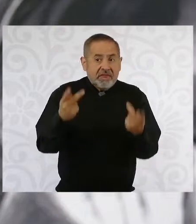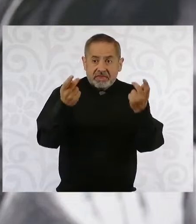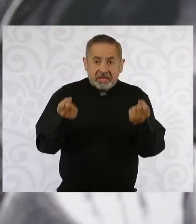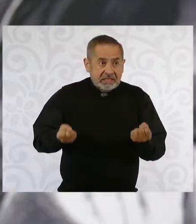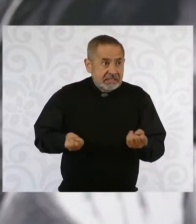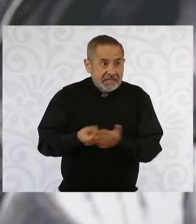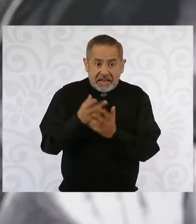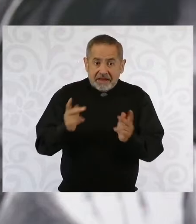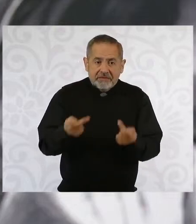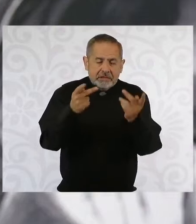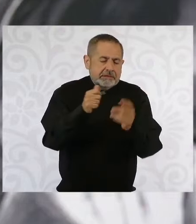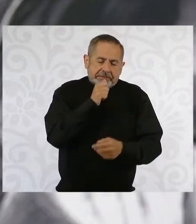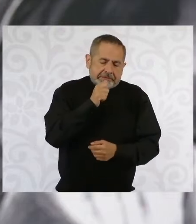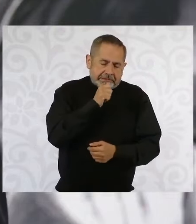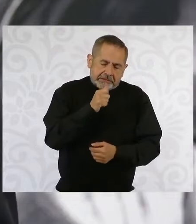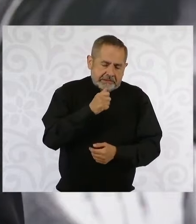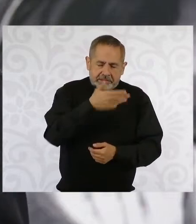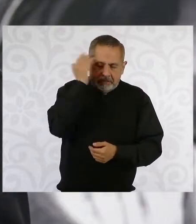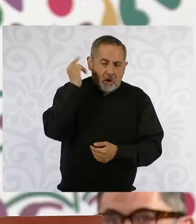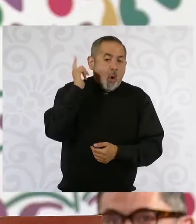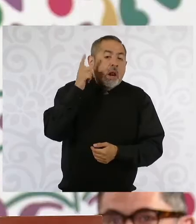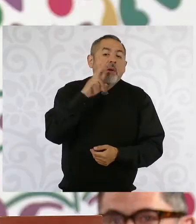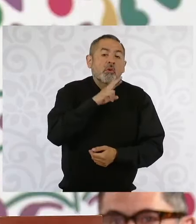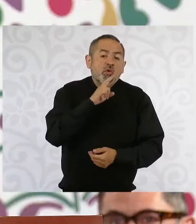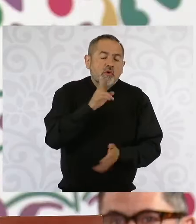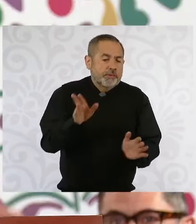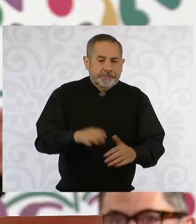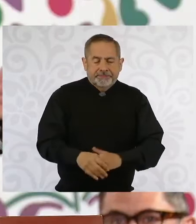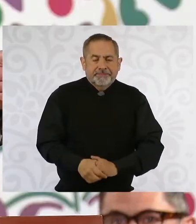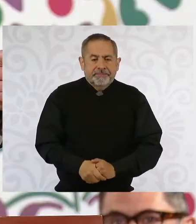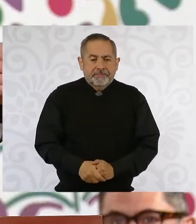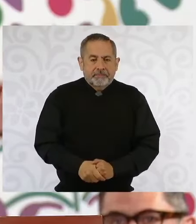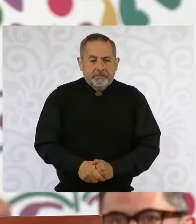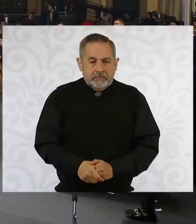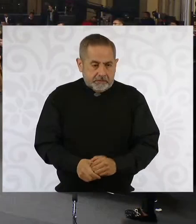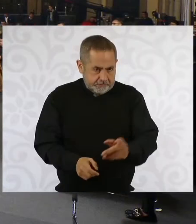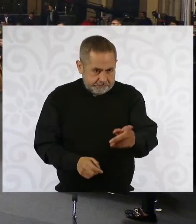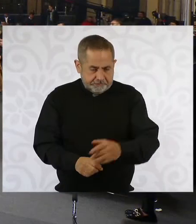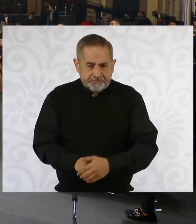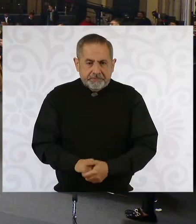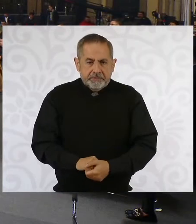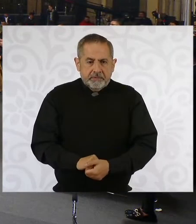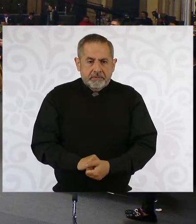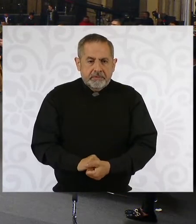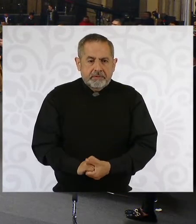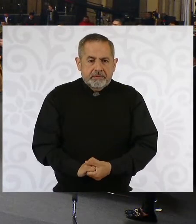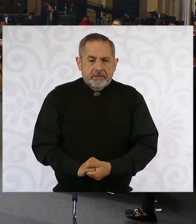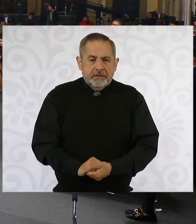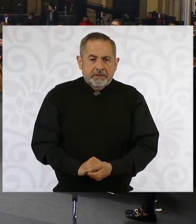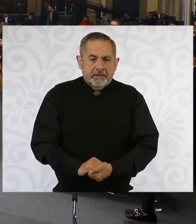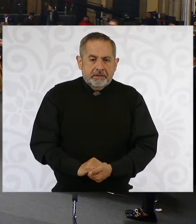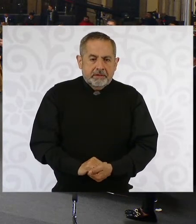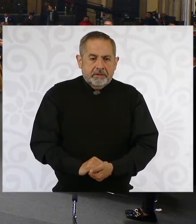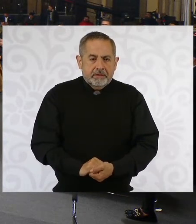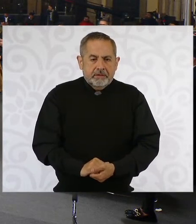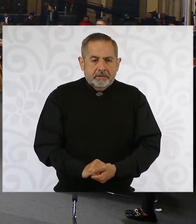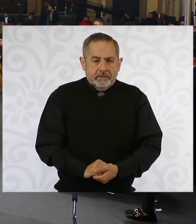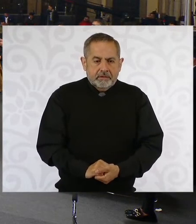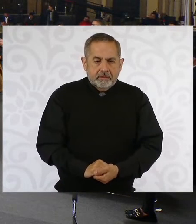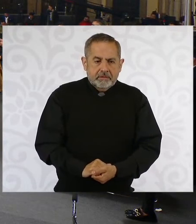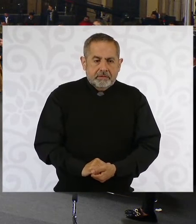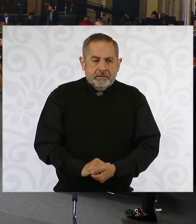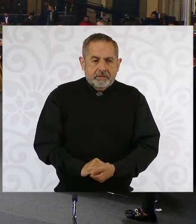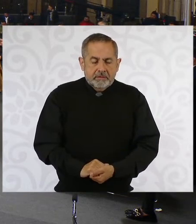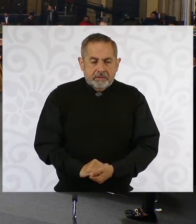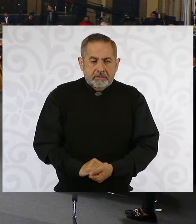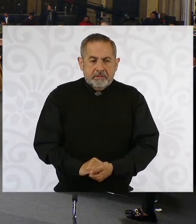ofreciendo est este vehículo público aquí adelante la inicia privada que participando